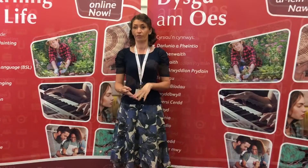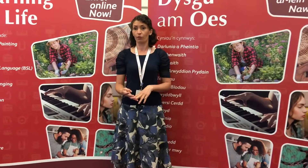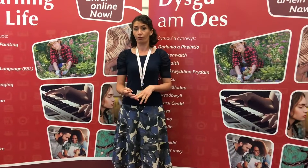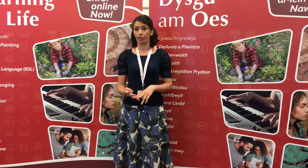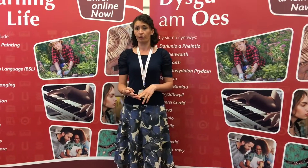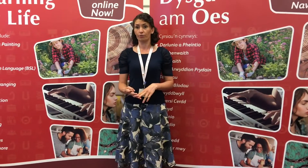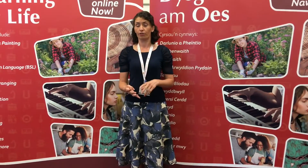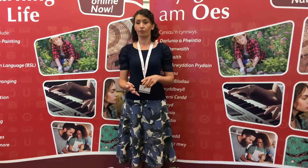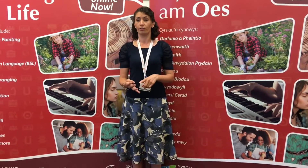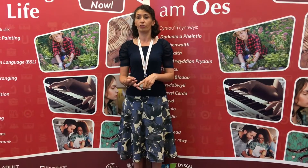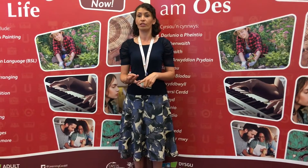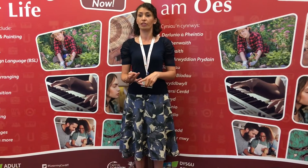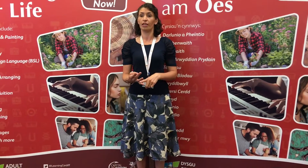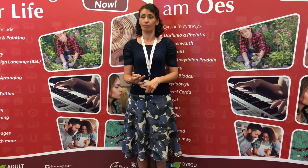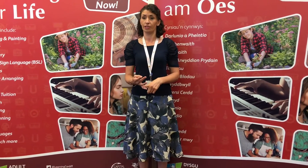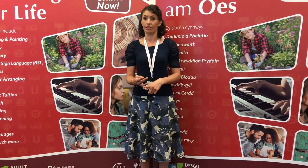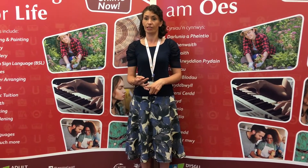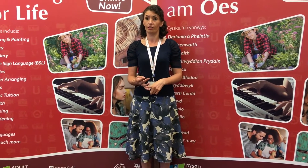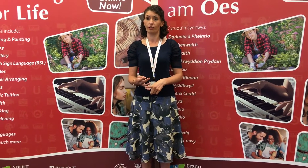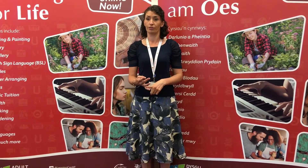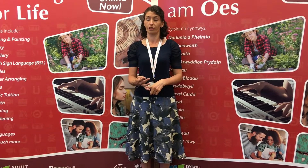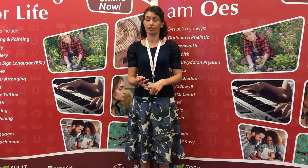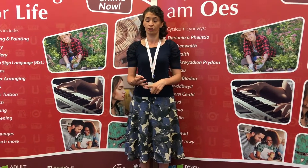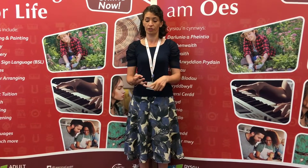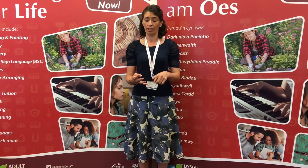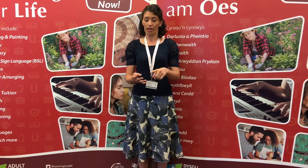There’s 4 themes. The first is everyday conversation. Mae 4 thema. Y cyntaf yw sgwrsio bob dydd.